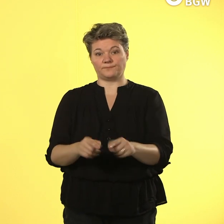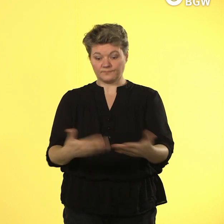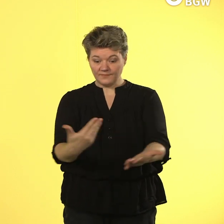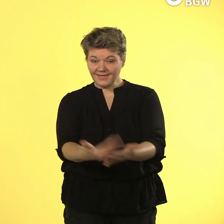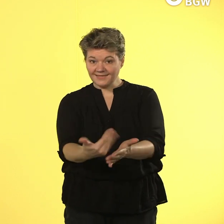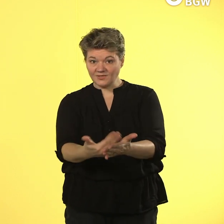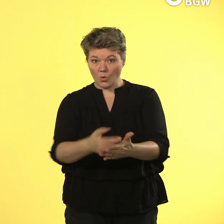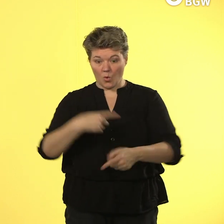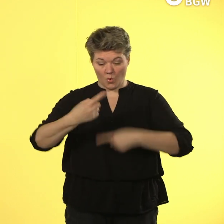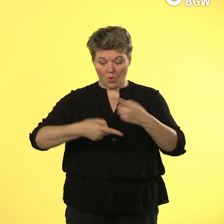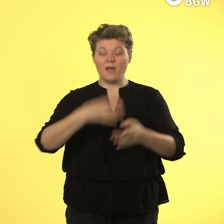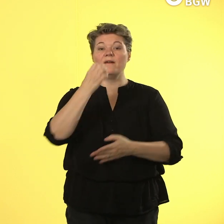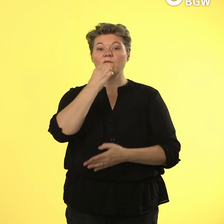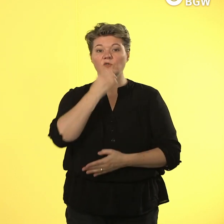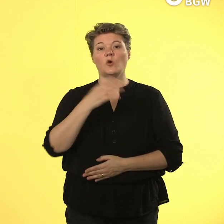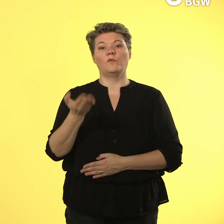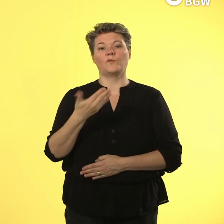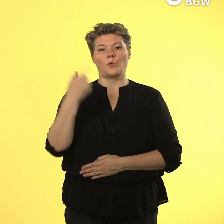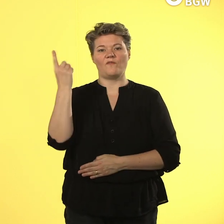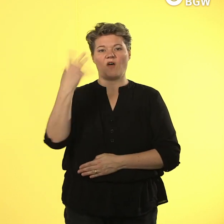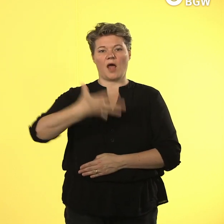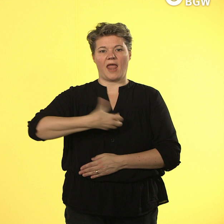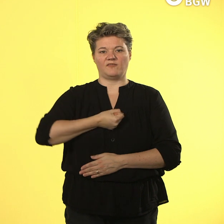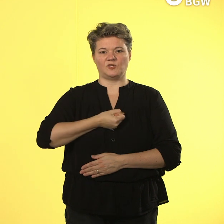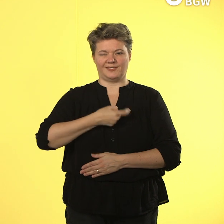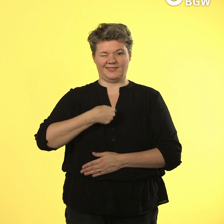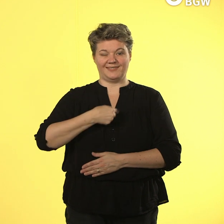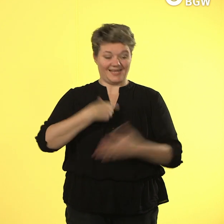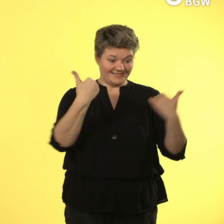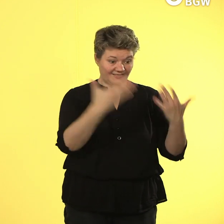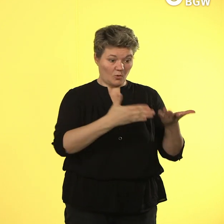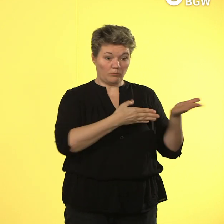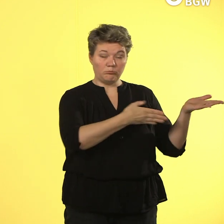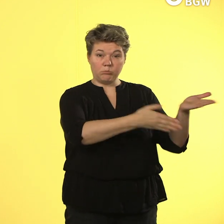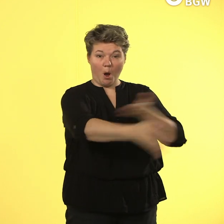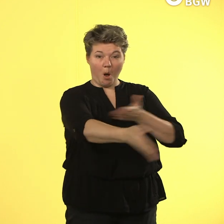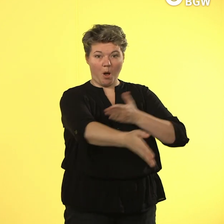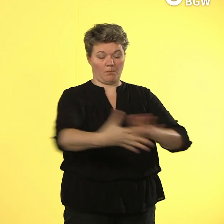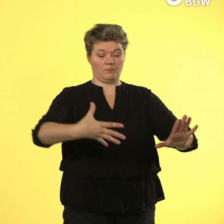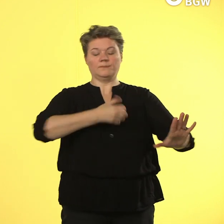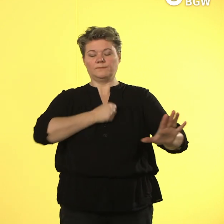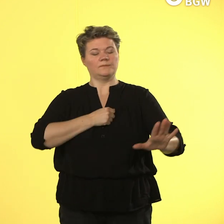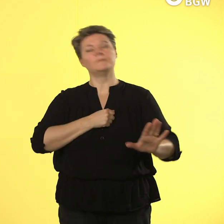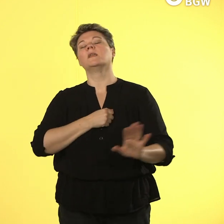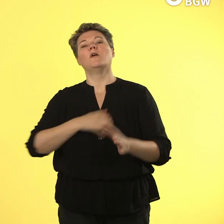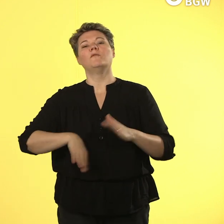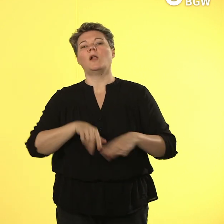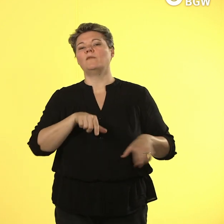Das ist nicht völlig zu umgehen. Wir sind so, wenn der Stress, der Cortisol-Spiegel, zu hoch ist, dann passieren Dinge.